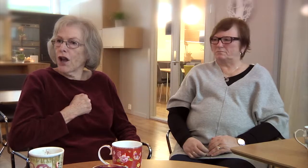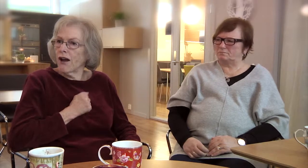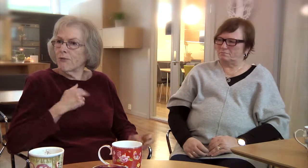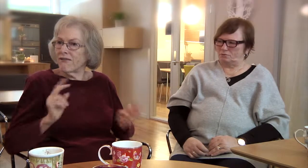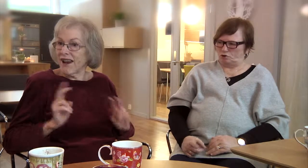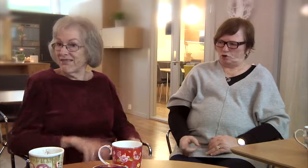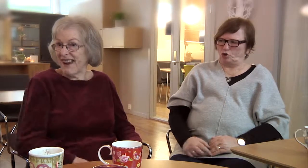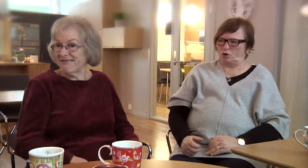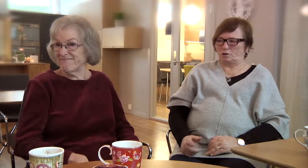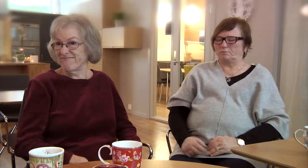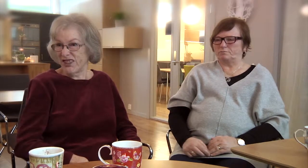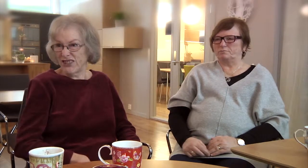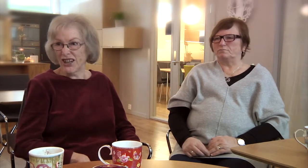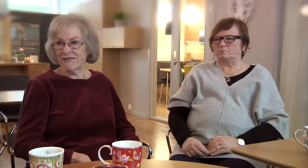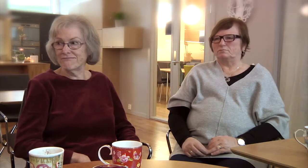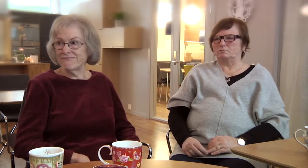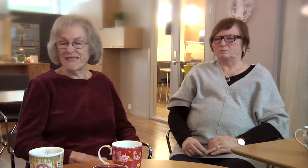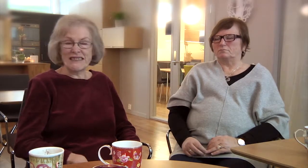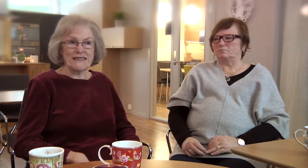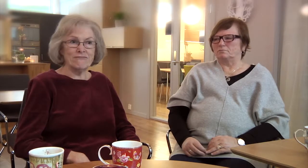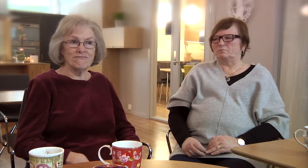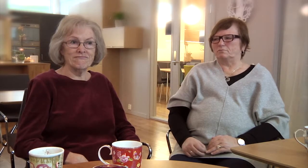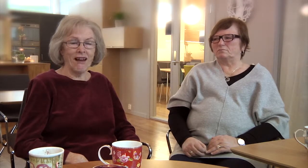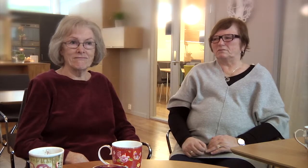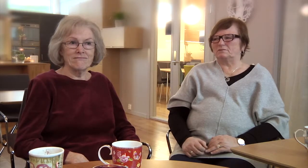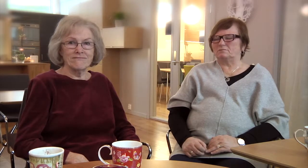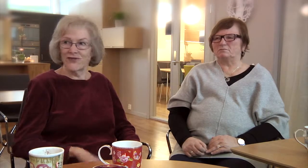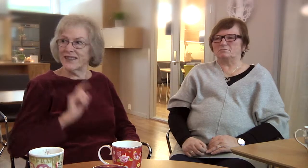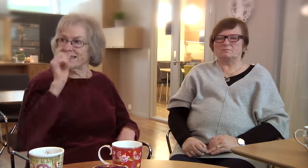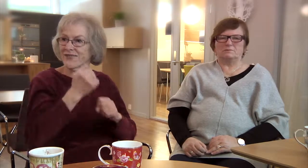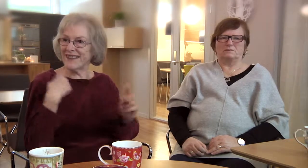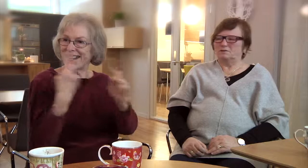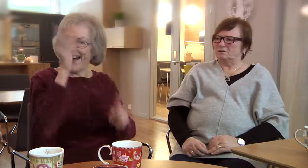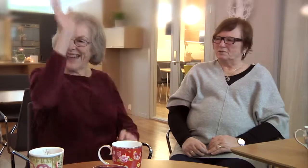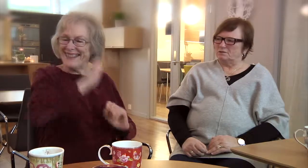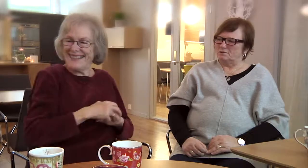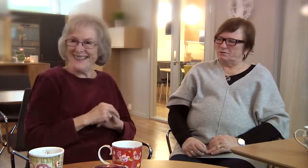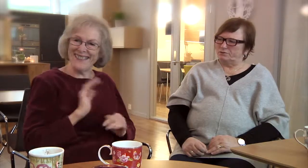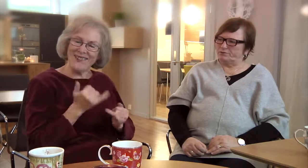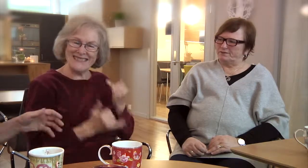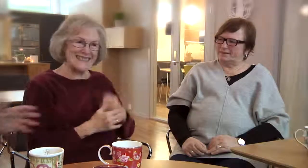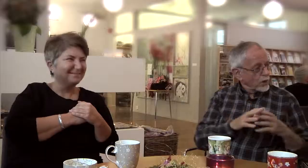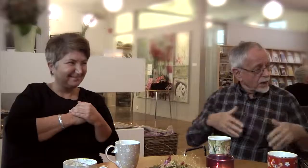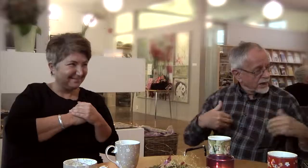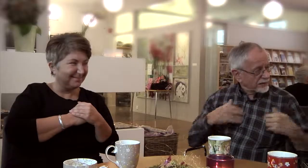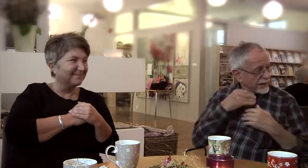Da føler vi oss tryggere på hverandre. Det er fint. Neste gang vi treffes kan vi si "hei og takk for sist."